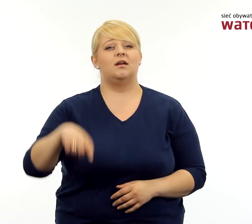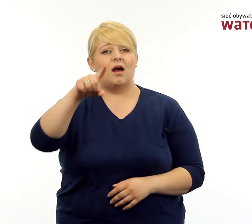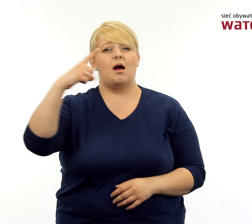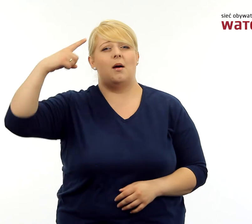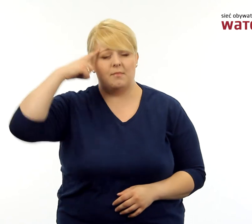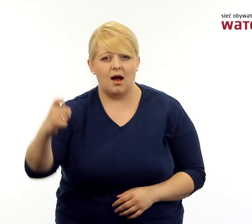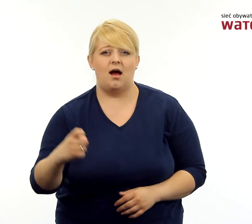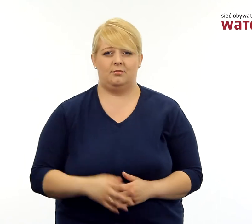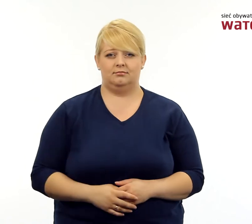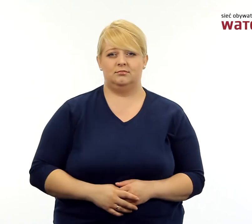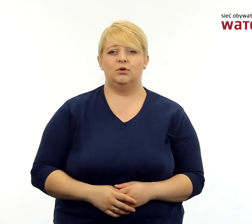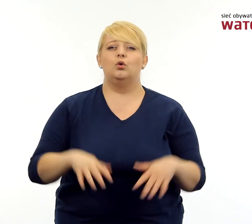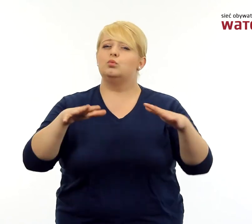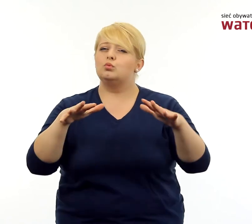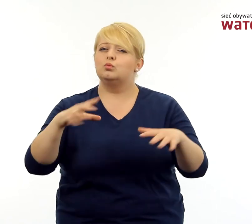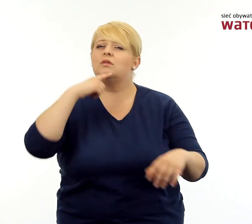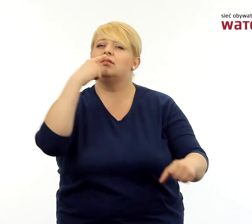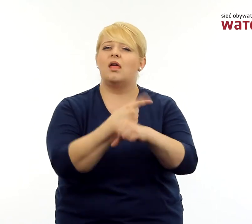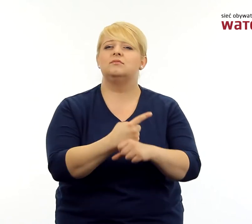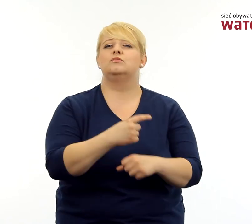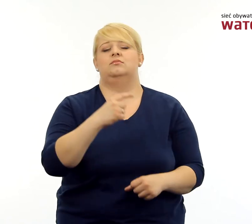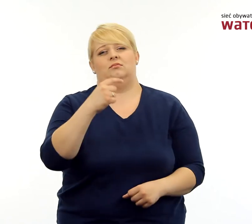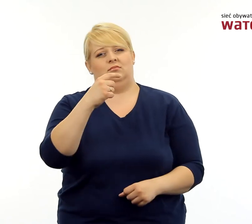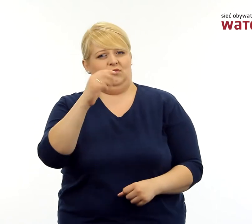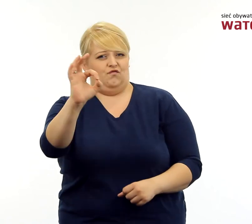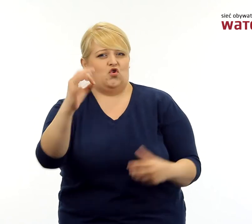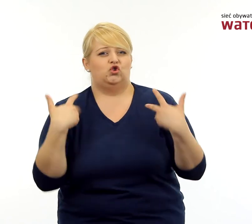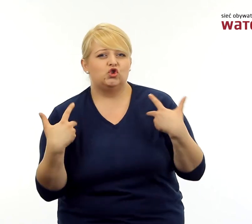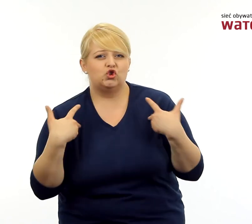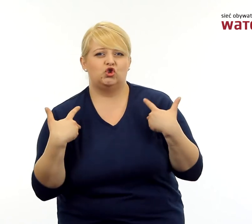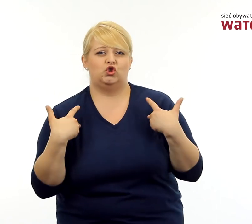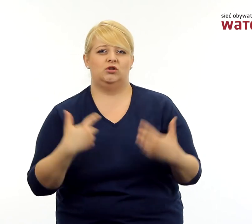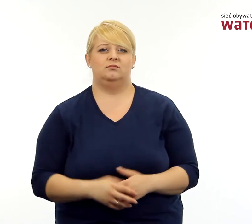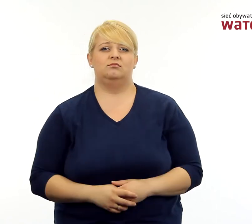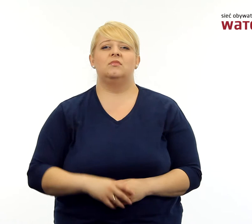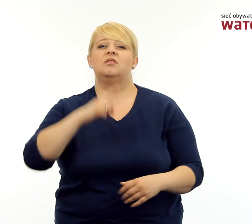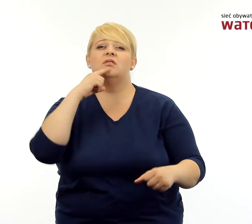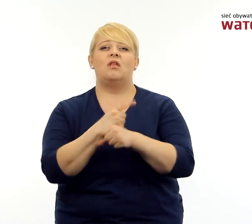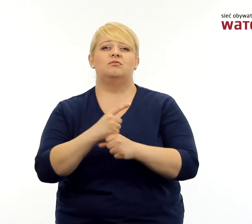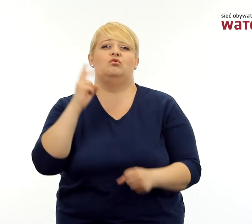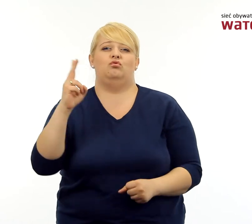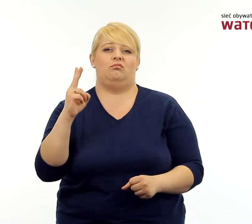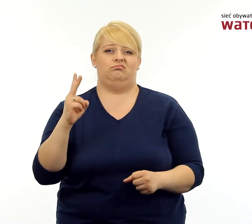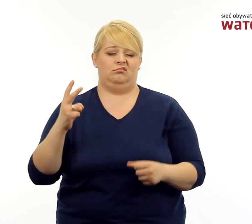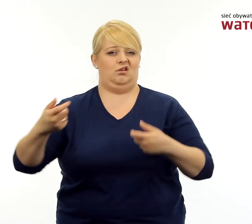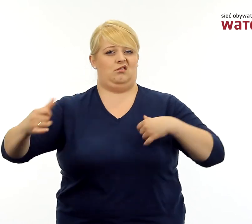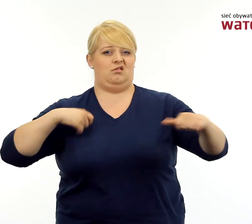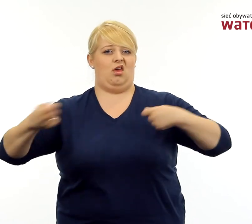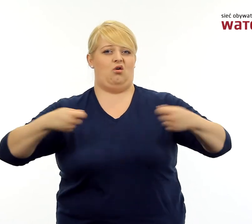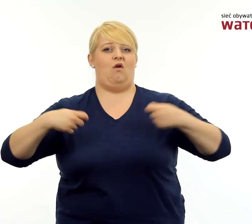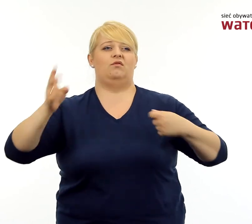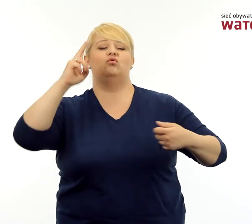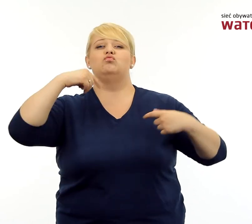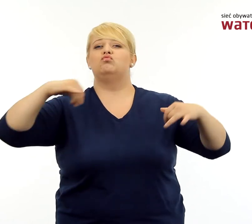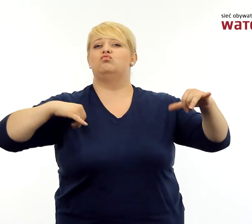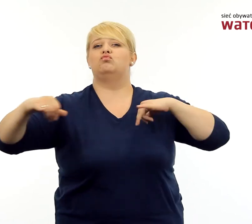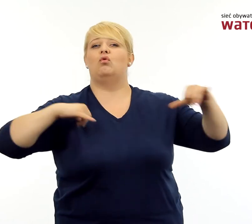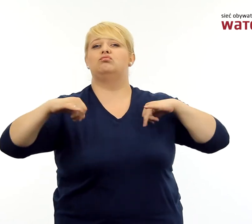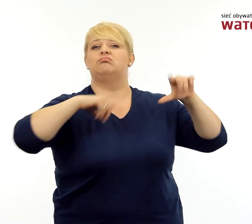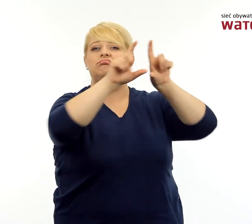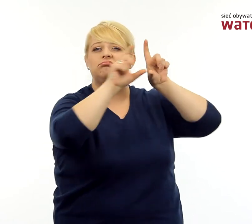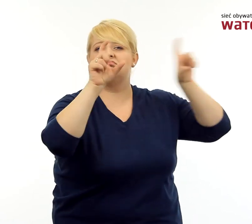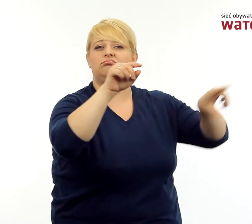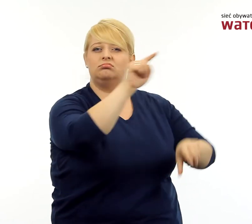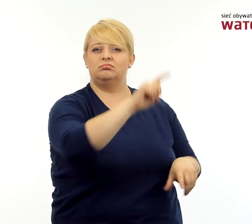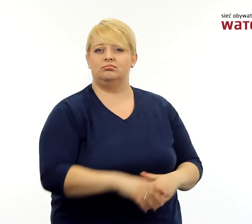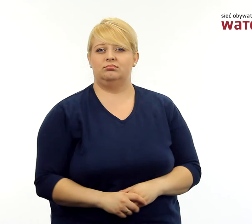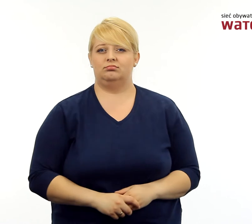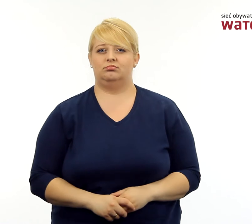Pamiętaj, że wiele decyzji o Twoim życiu podejmują kierownicy instytucji, które ci pomagają.